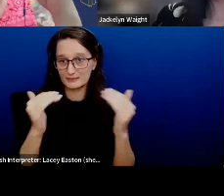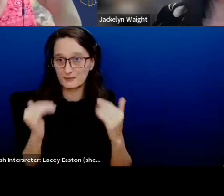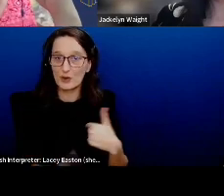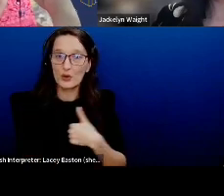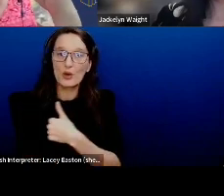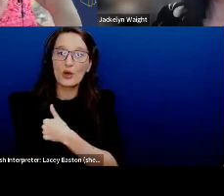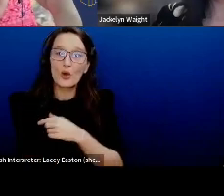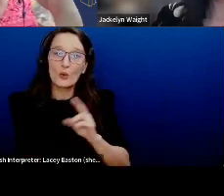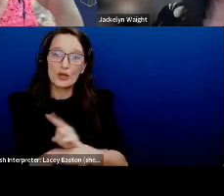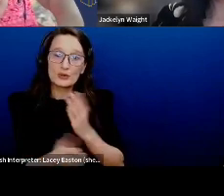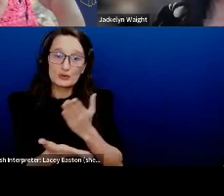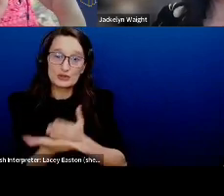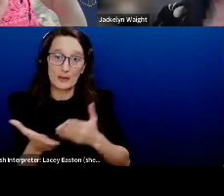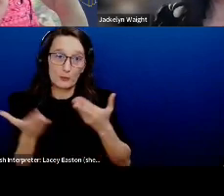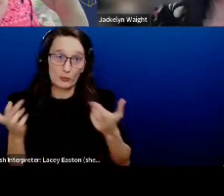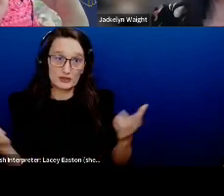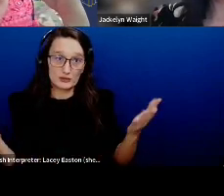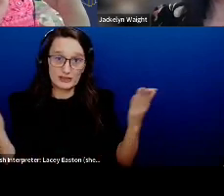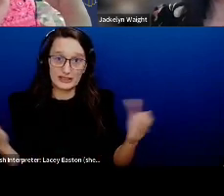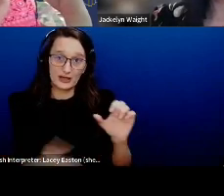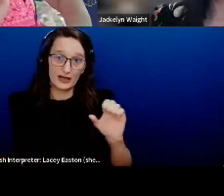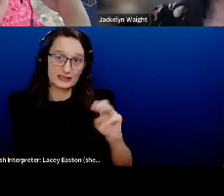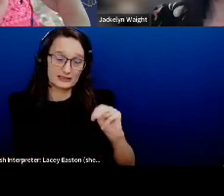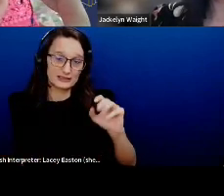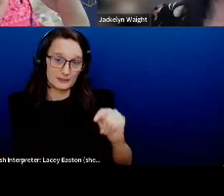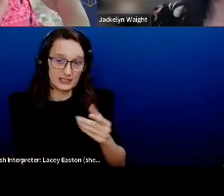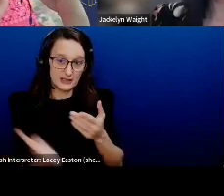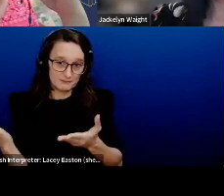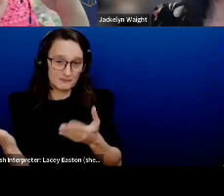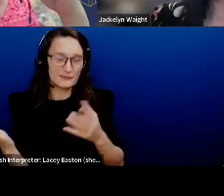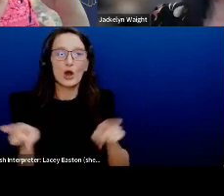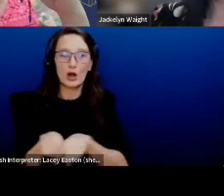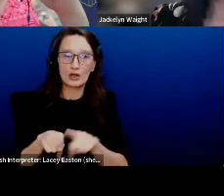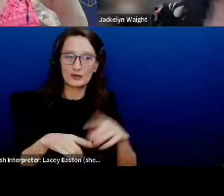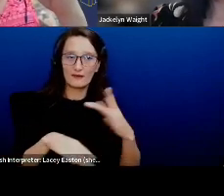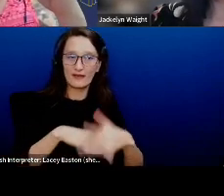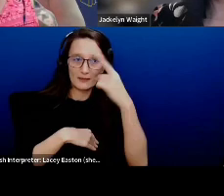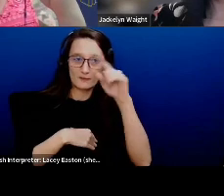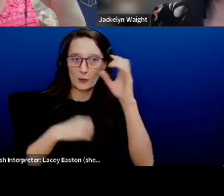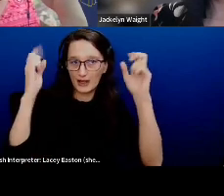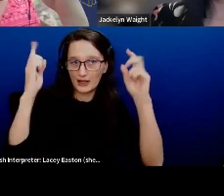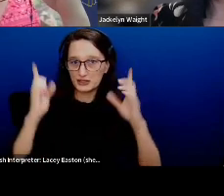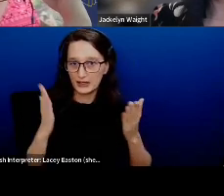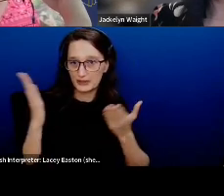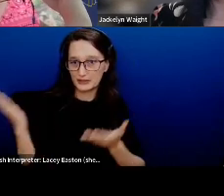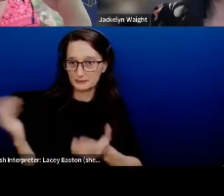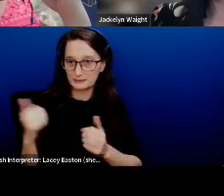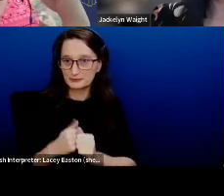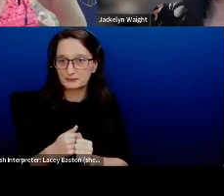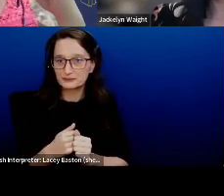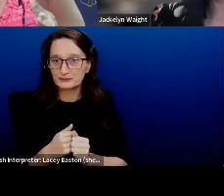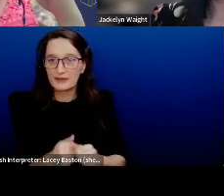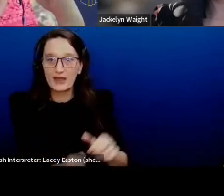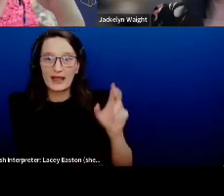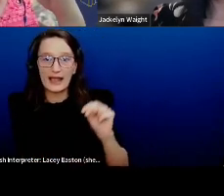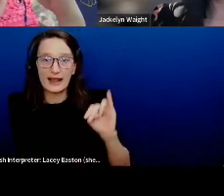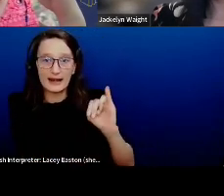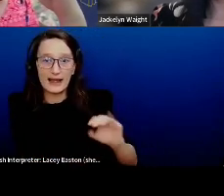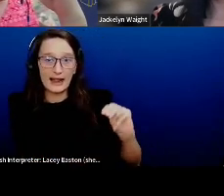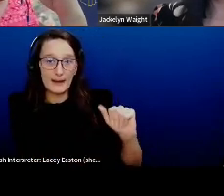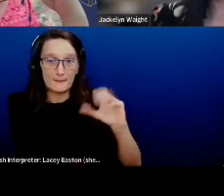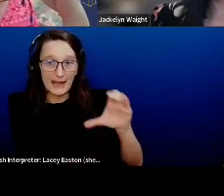también están disponibles para sus educadores. Diapositiva. El NIMAC (